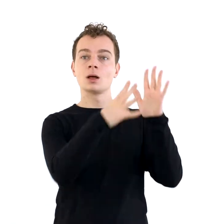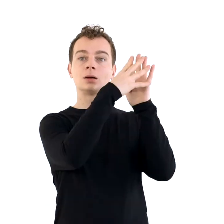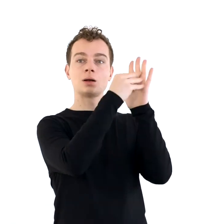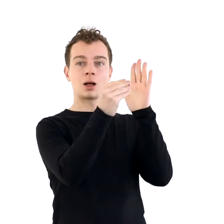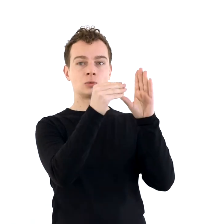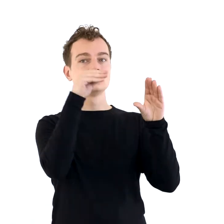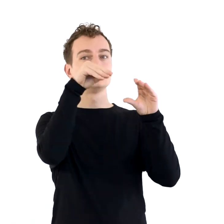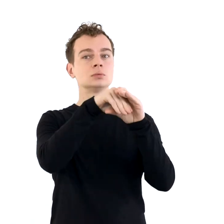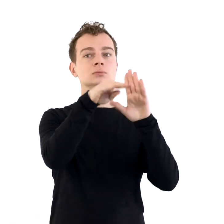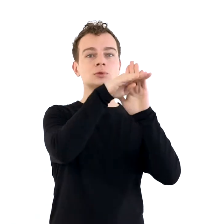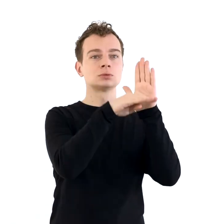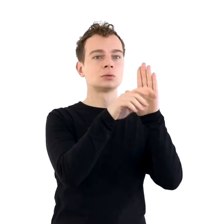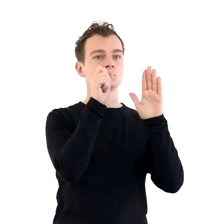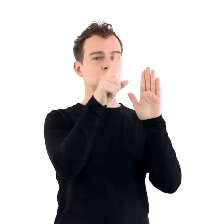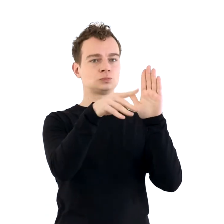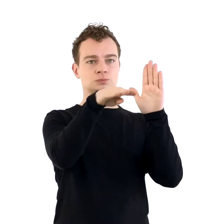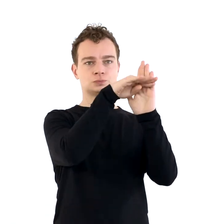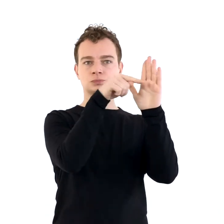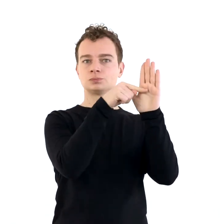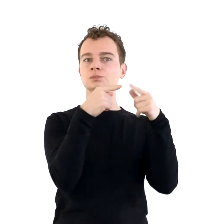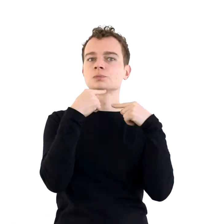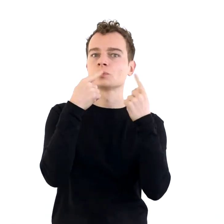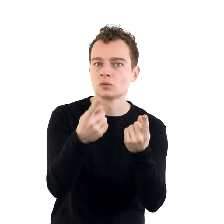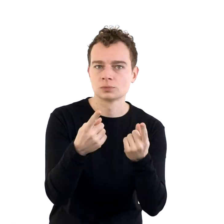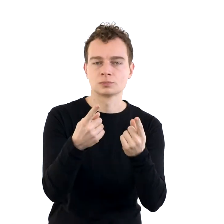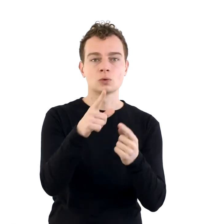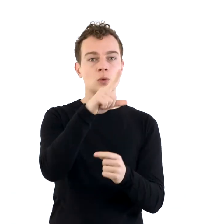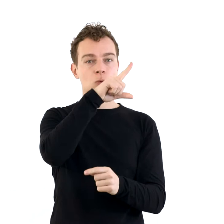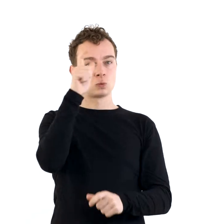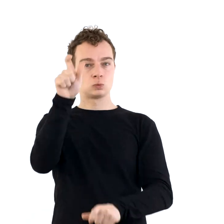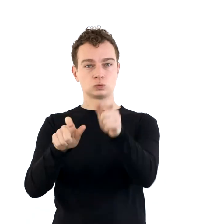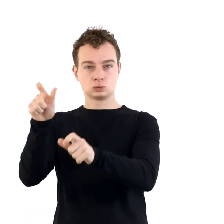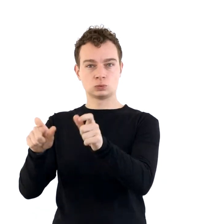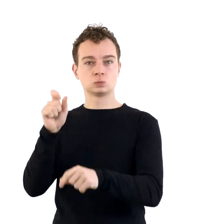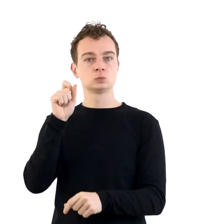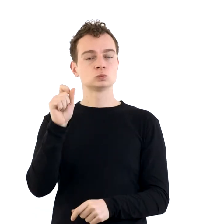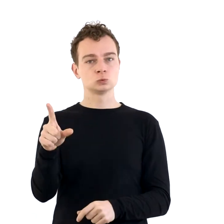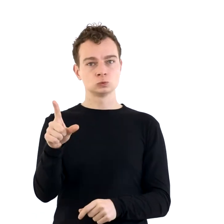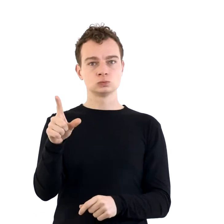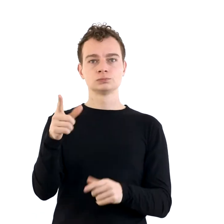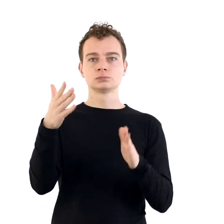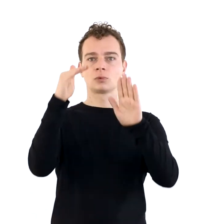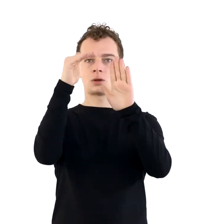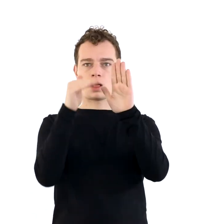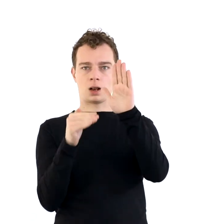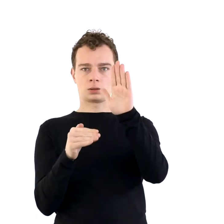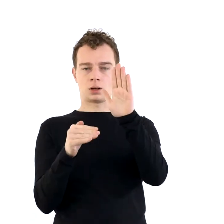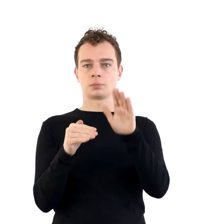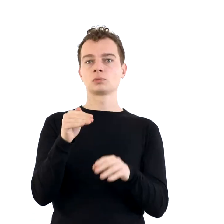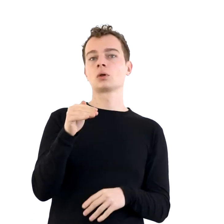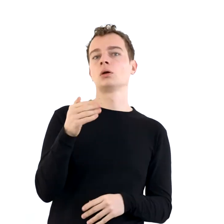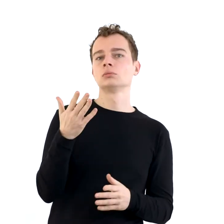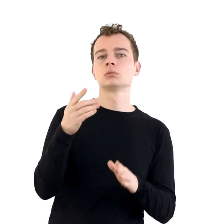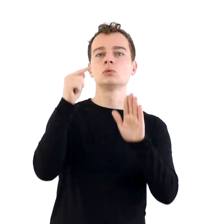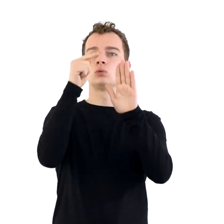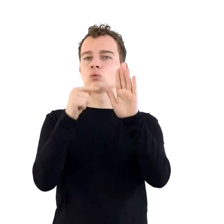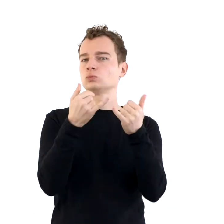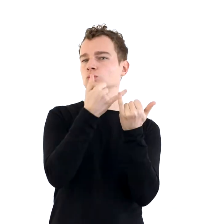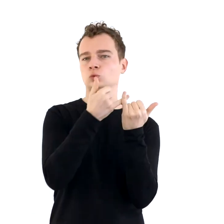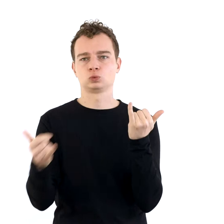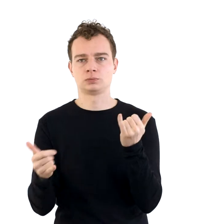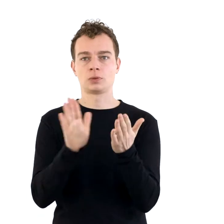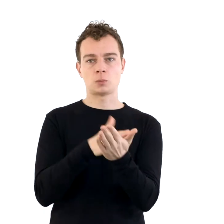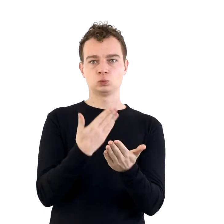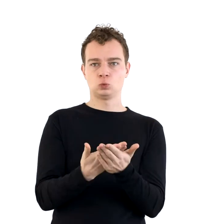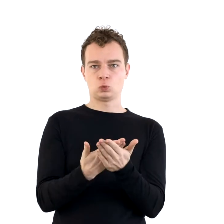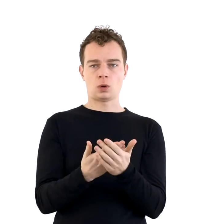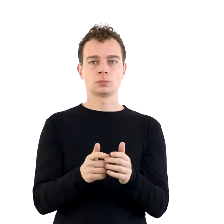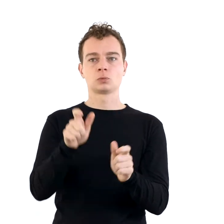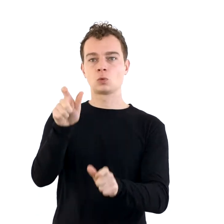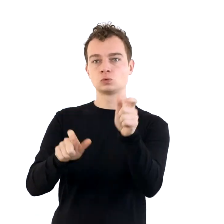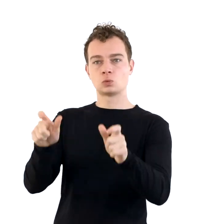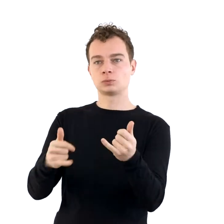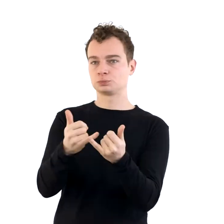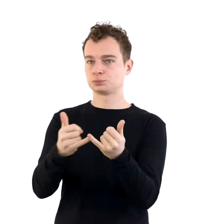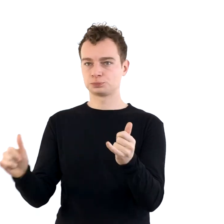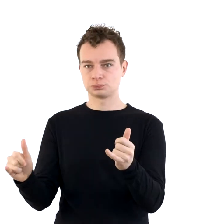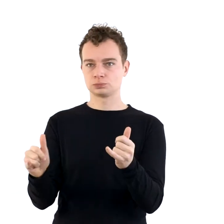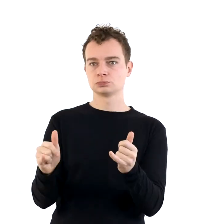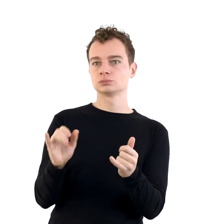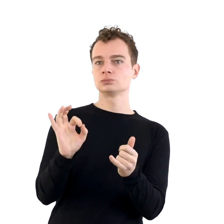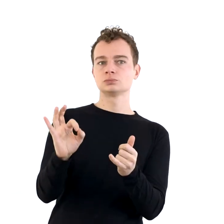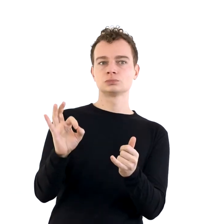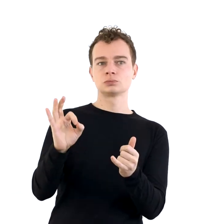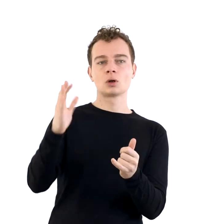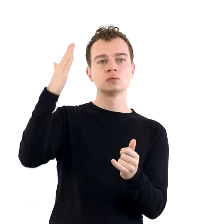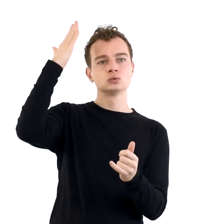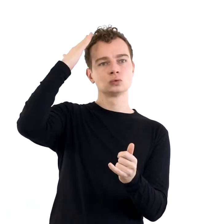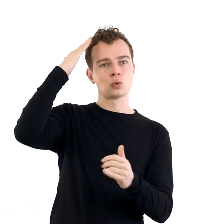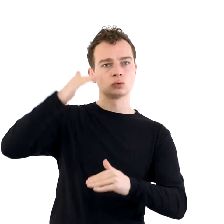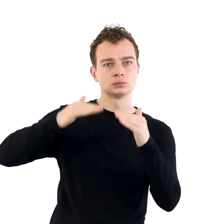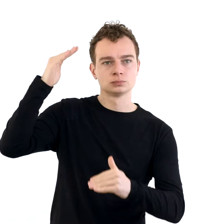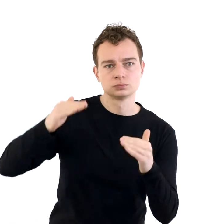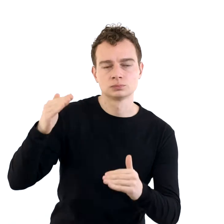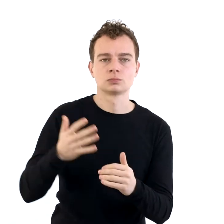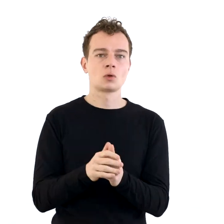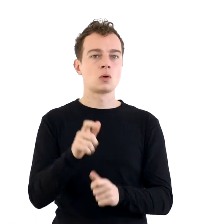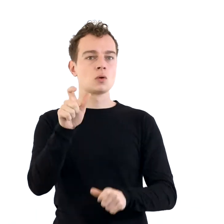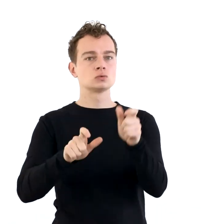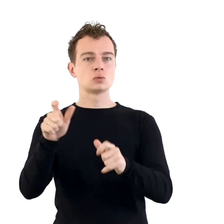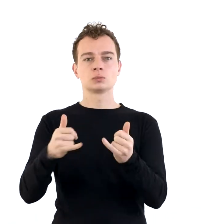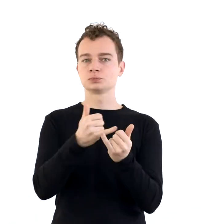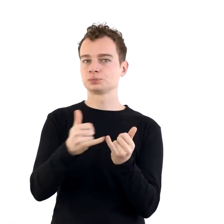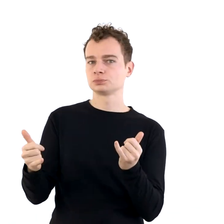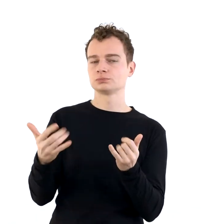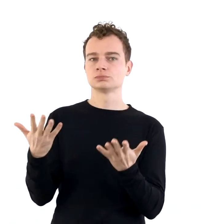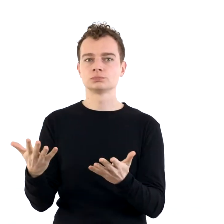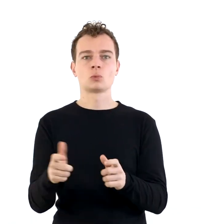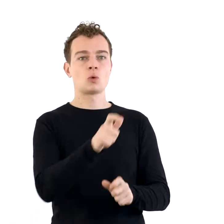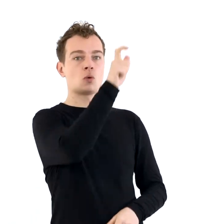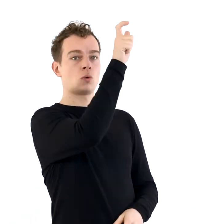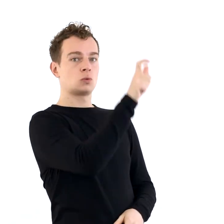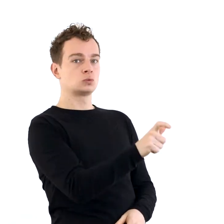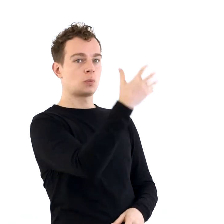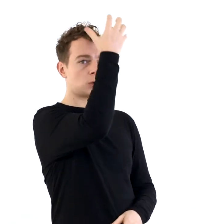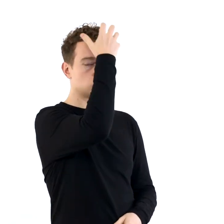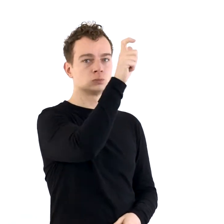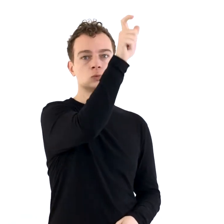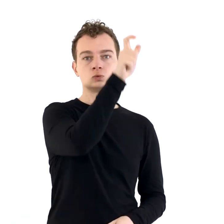Do kanonu należało zaznaczenie hierarchii poszczególnych postaci poprzez zróżnicowanie ich wysokości, idealizację wizerunków królewskich,